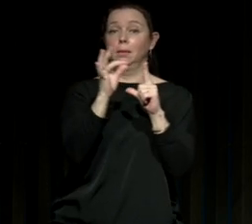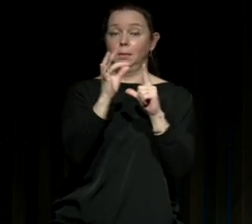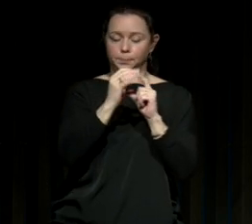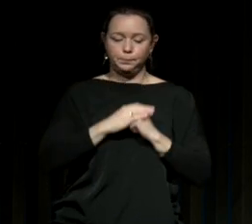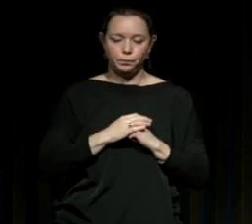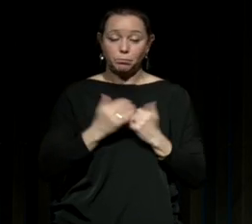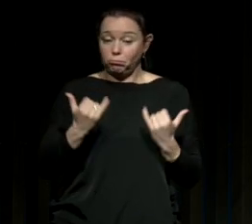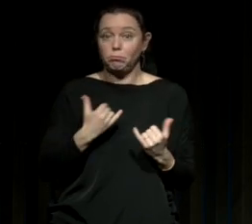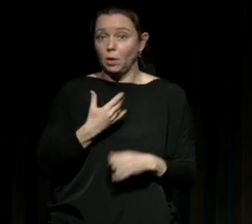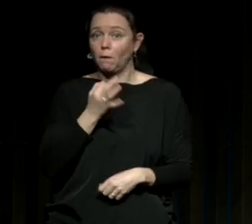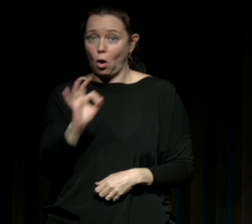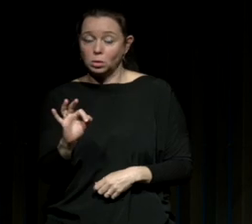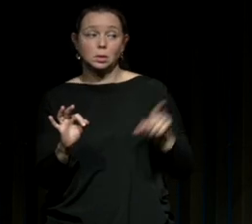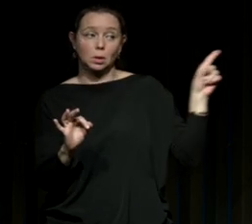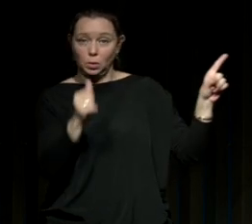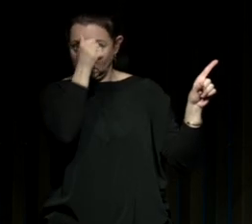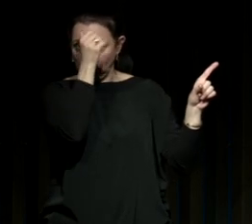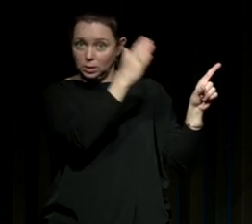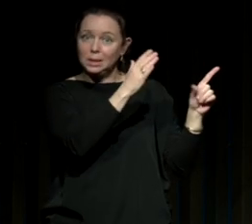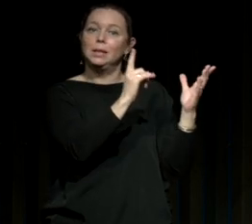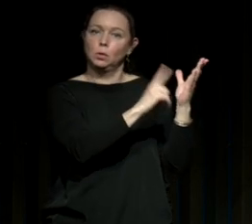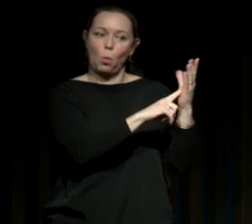que les américains ont le droit d'utiliser chez les patients qui souffrent d'obésité